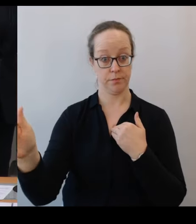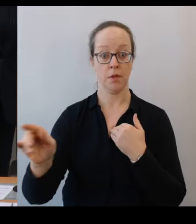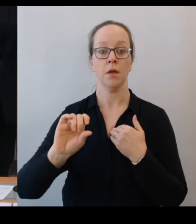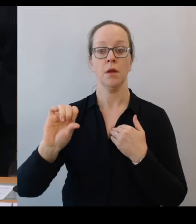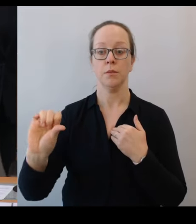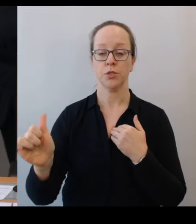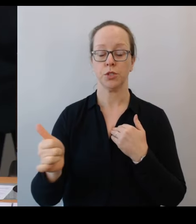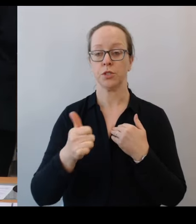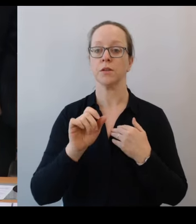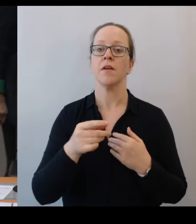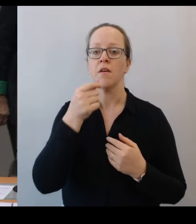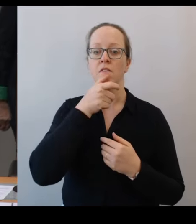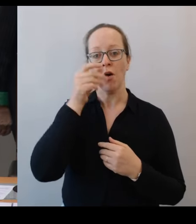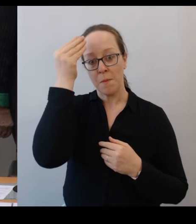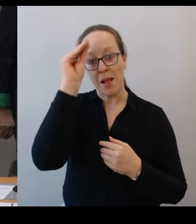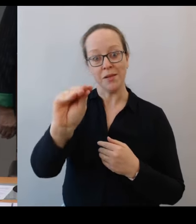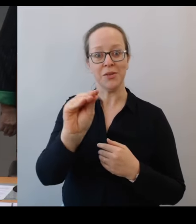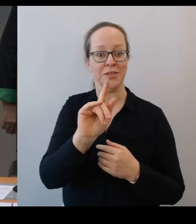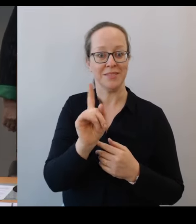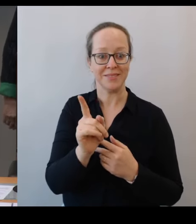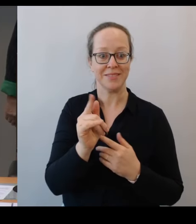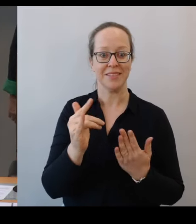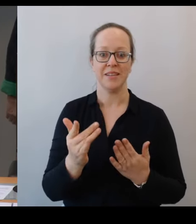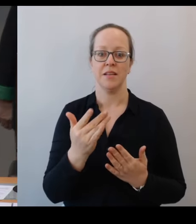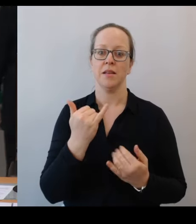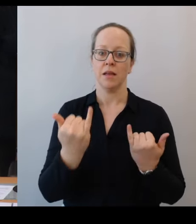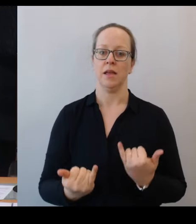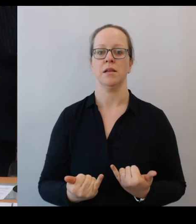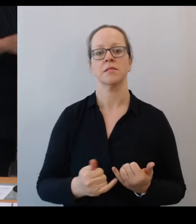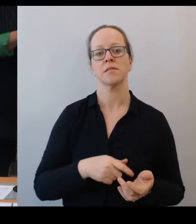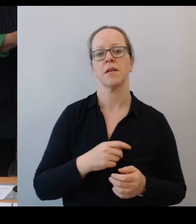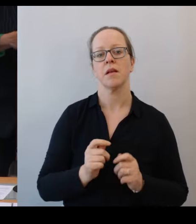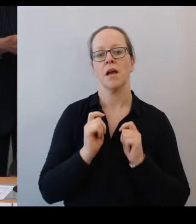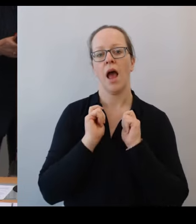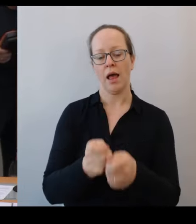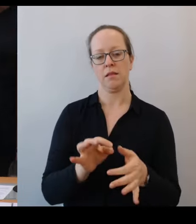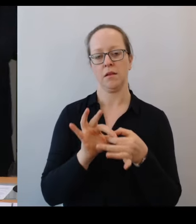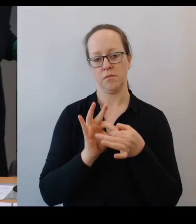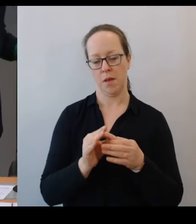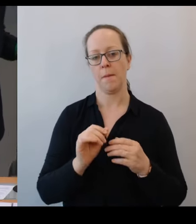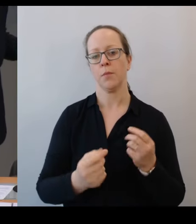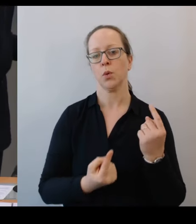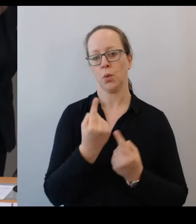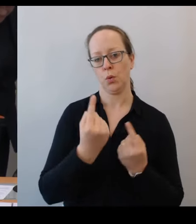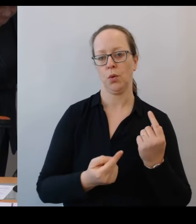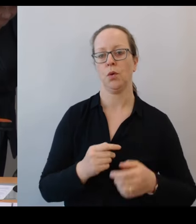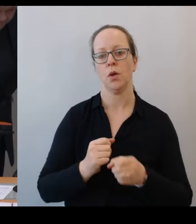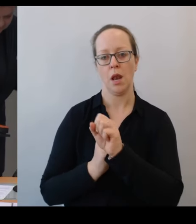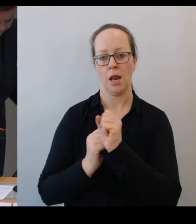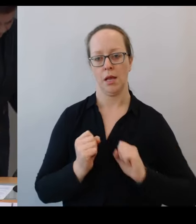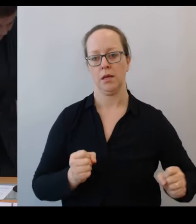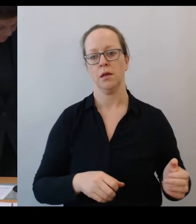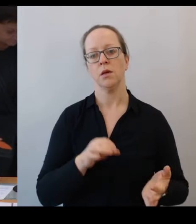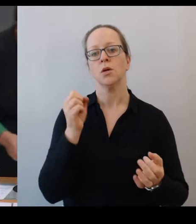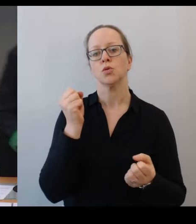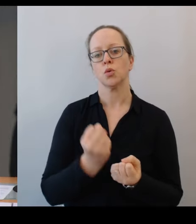Die Linke auf Drucksache 19/664 empfiehlt der Fachausschuss gemäß der Beschlussempfehlung auf Drucksache 19/1301 mehrheitlich gegen die